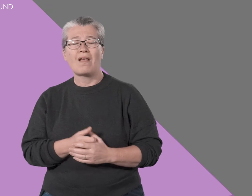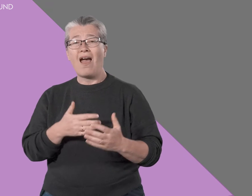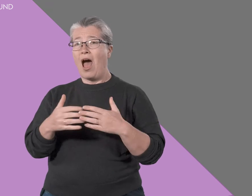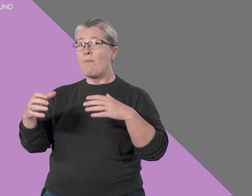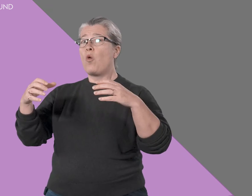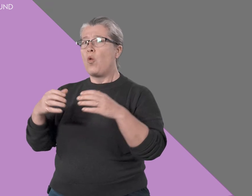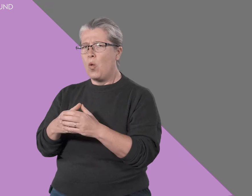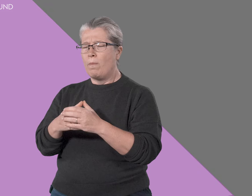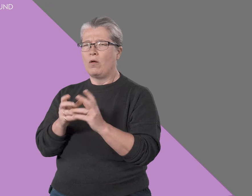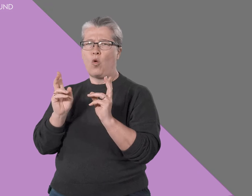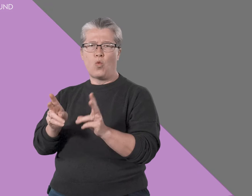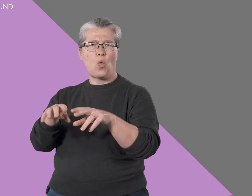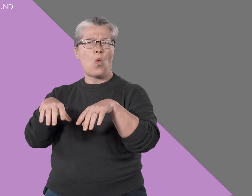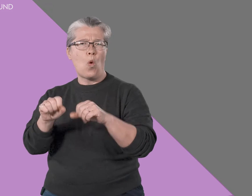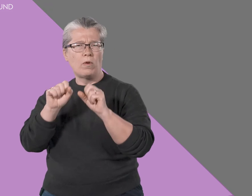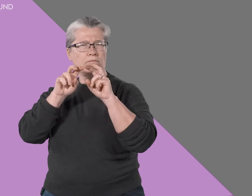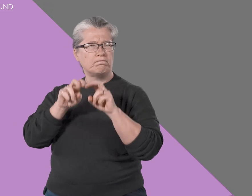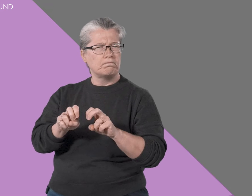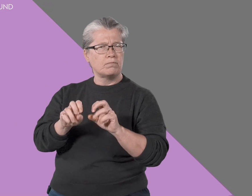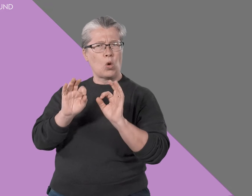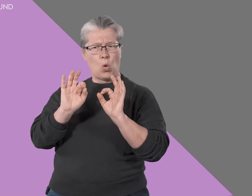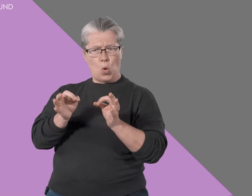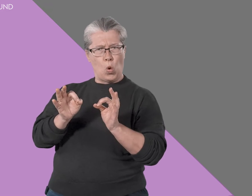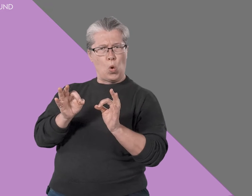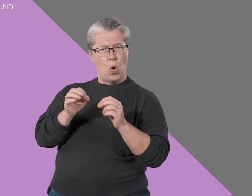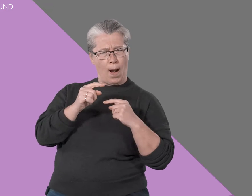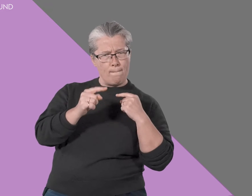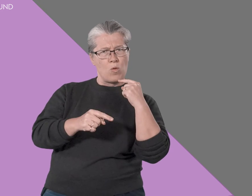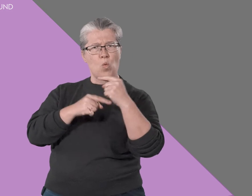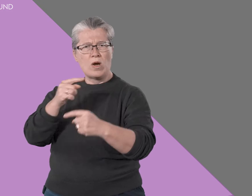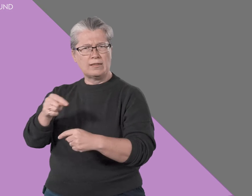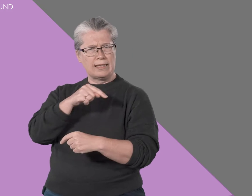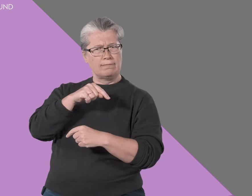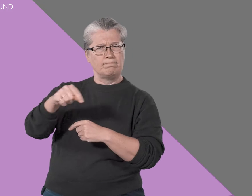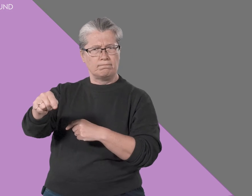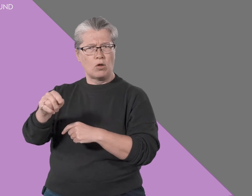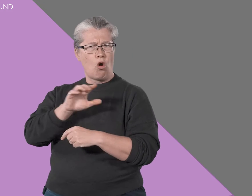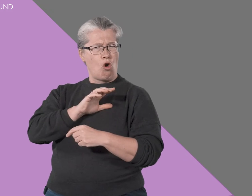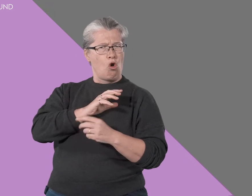Arbetsgruppen ska också utreda det eventuella behovet -